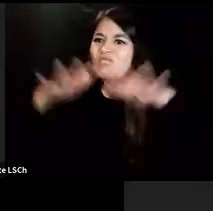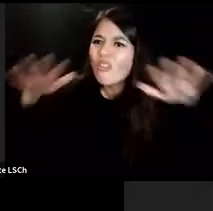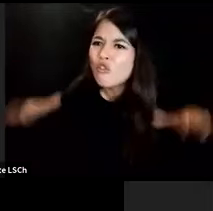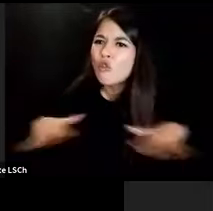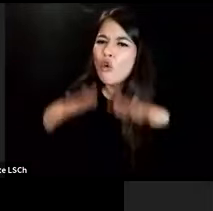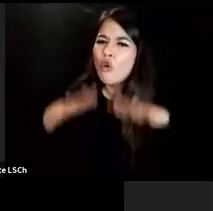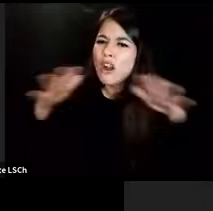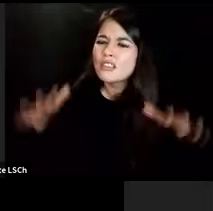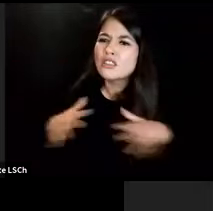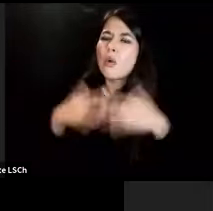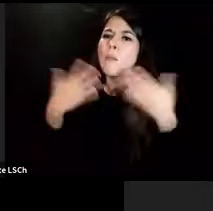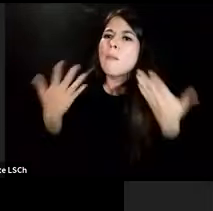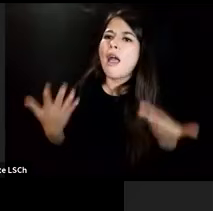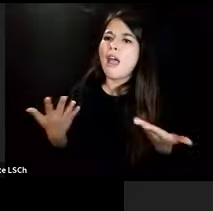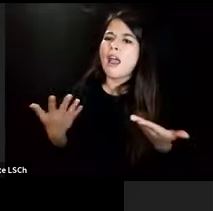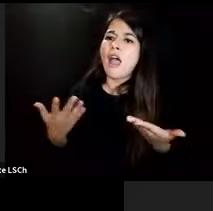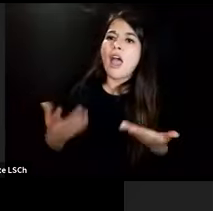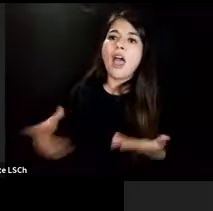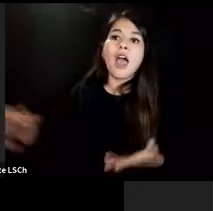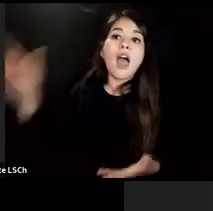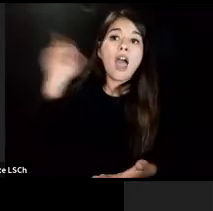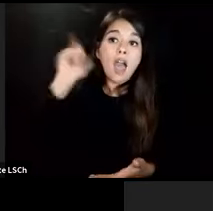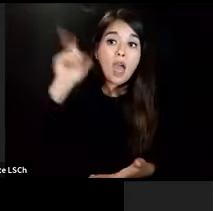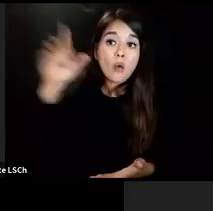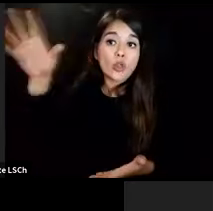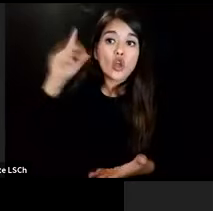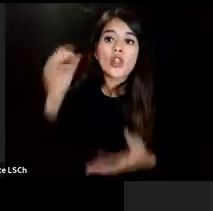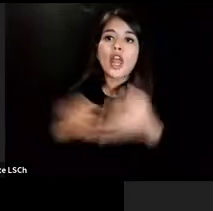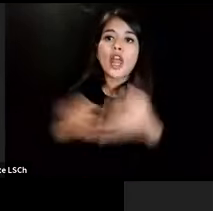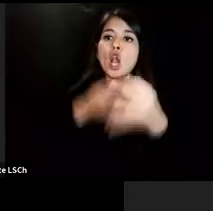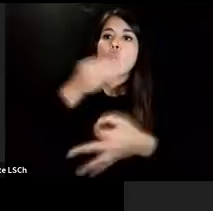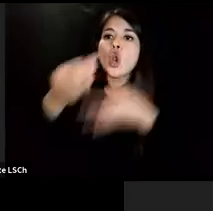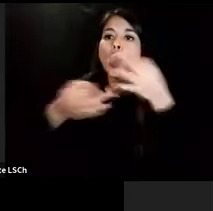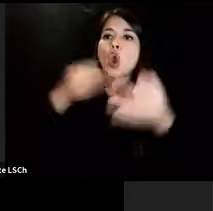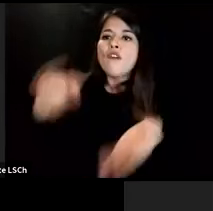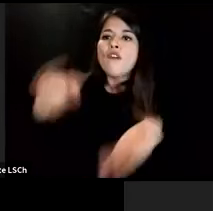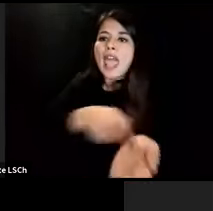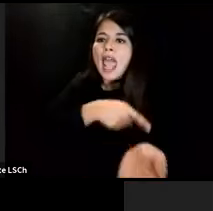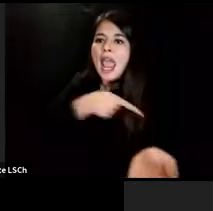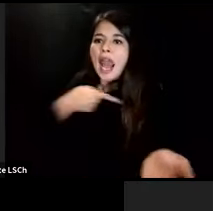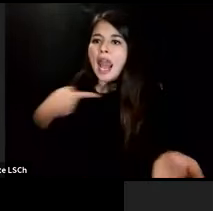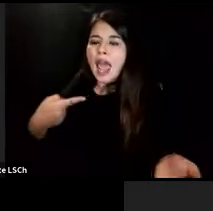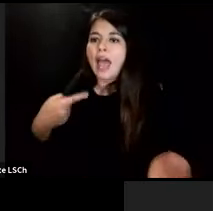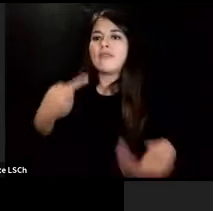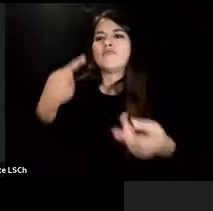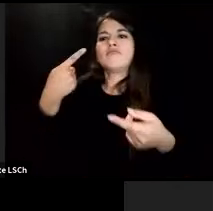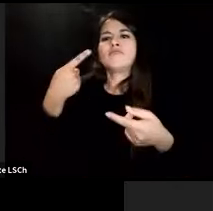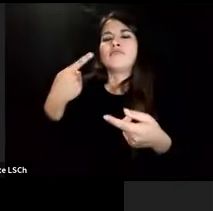audios de novelas, de libros de cuentos de distintos autores nacionales. Y con